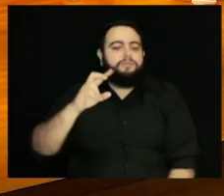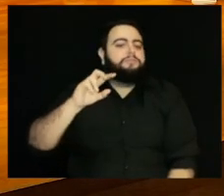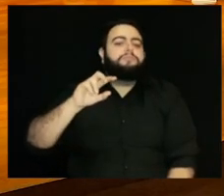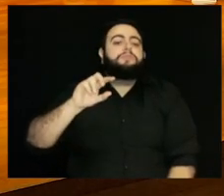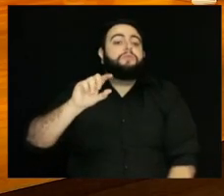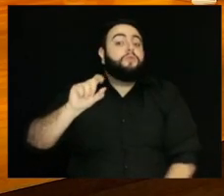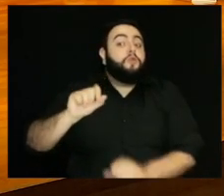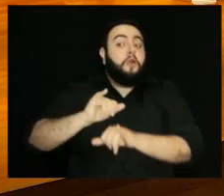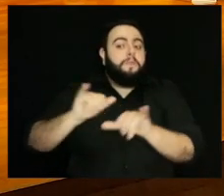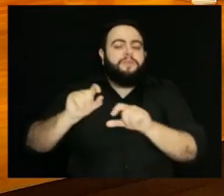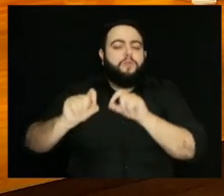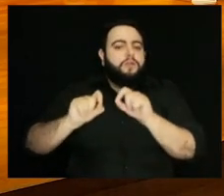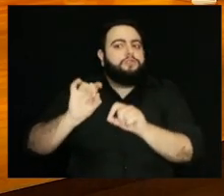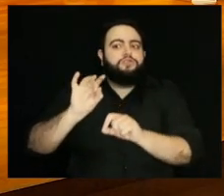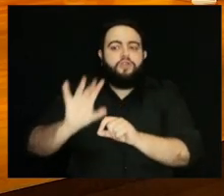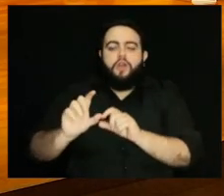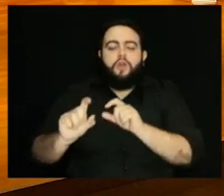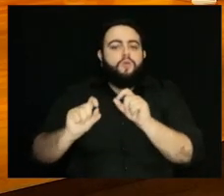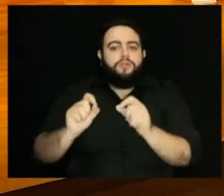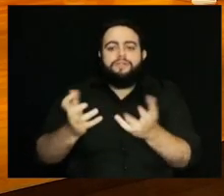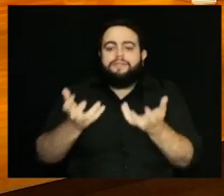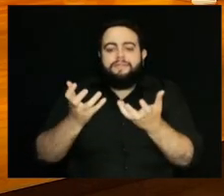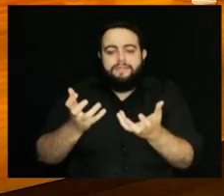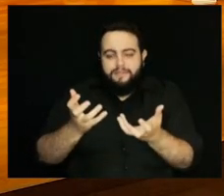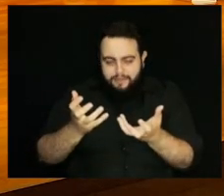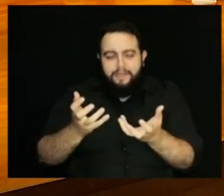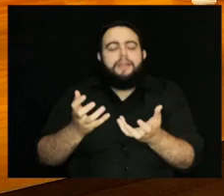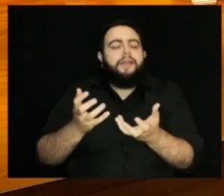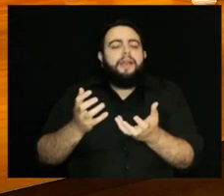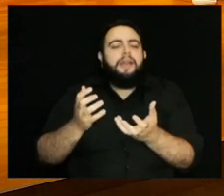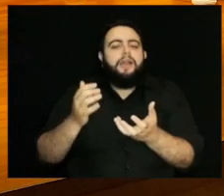elas já conhecem, e se não tem gravação, se elas não conhecem, como é que elas vão ouvir né. Então isso